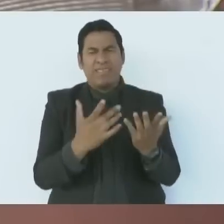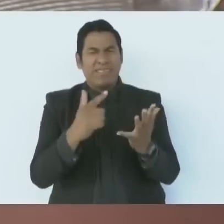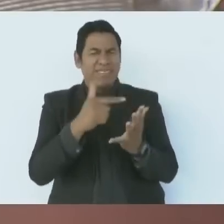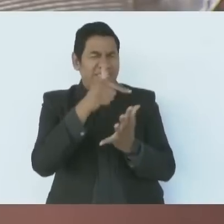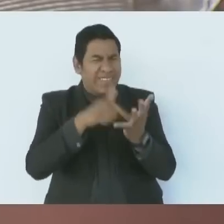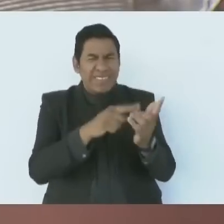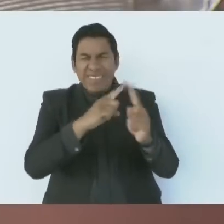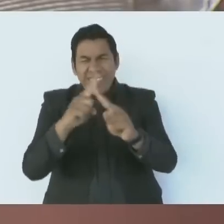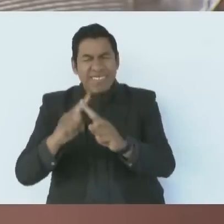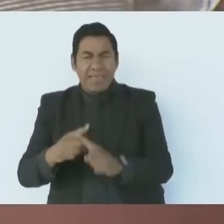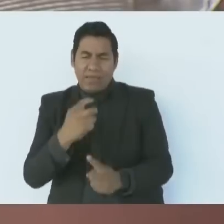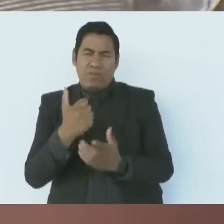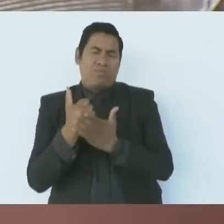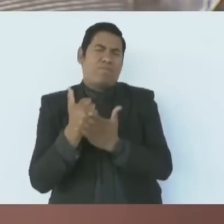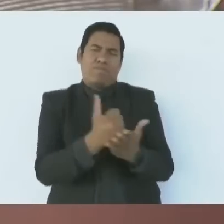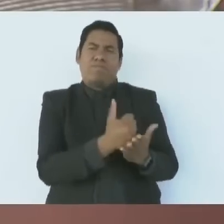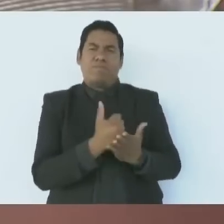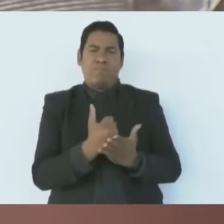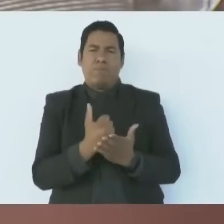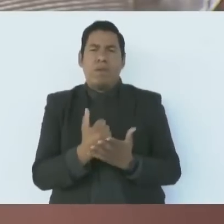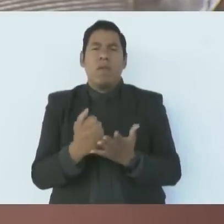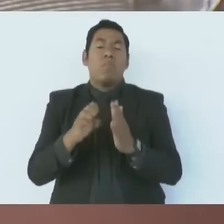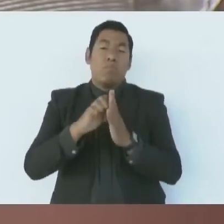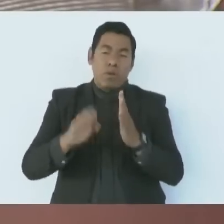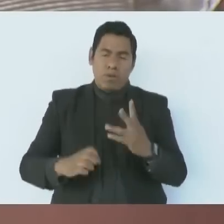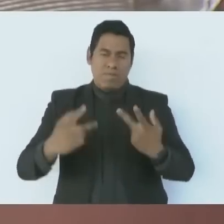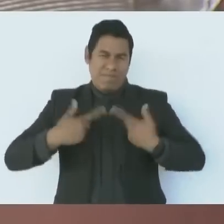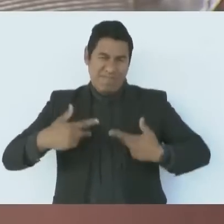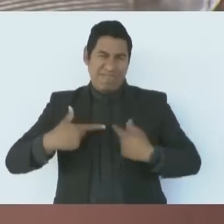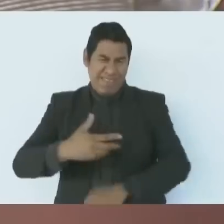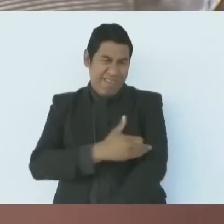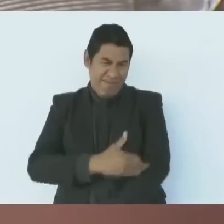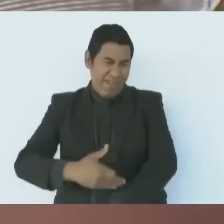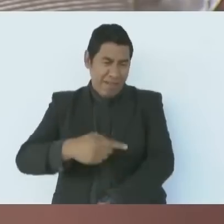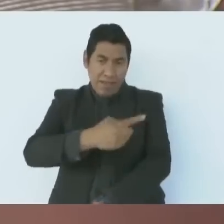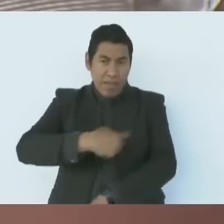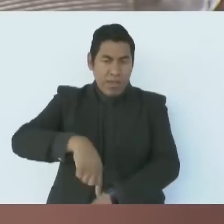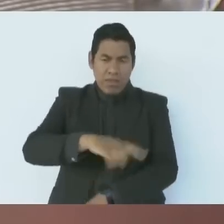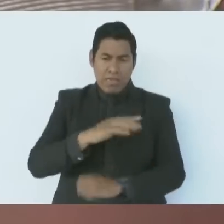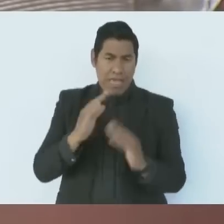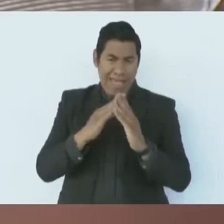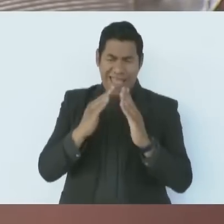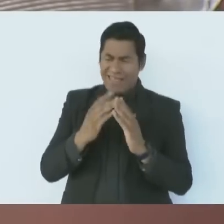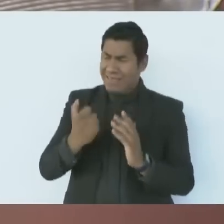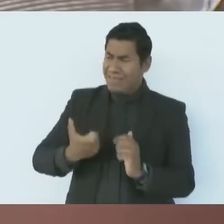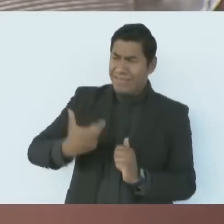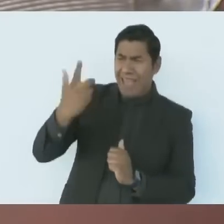beneficios por el lado de todas las familias que van a participar se van a generar ahorros